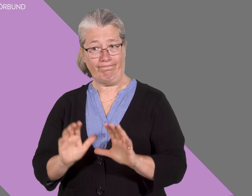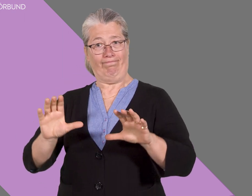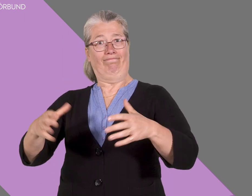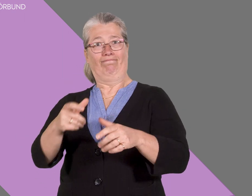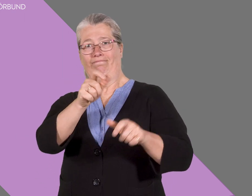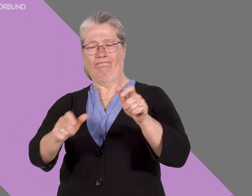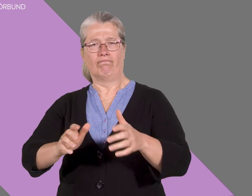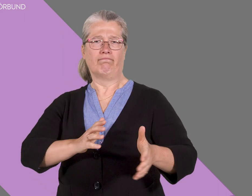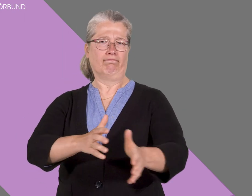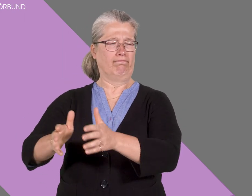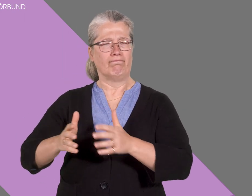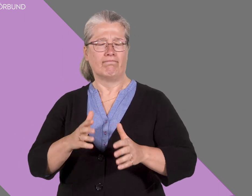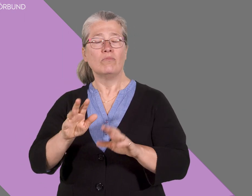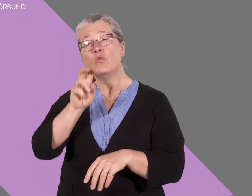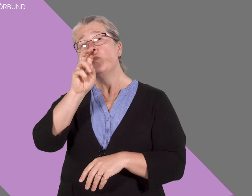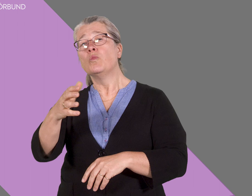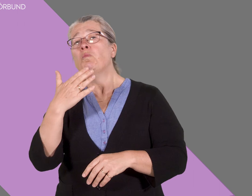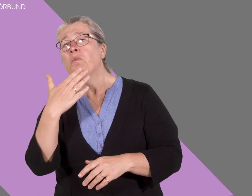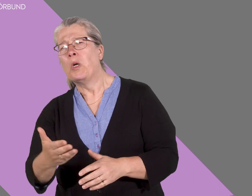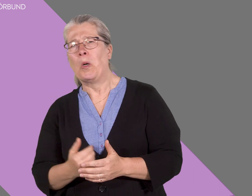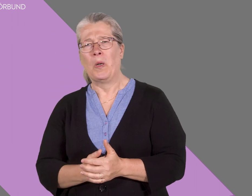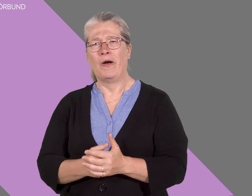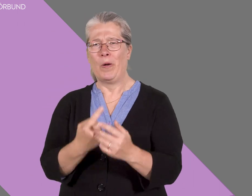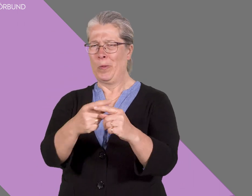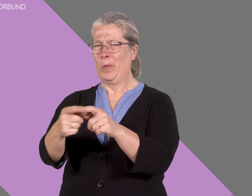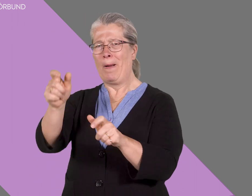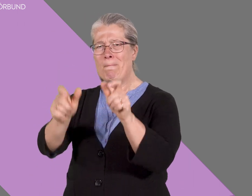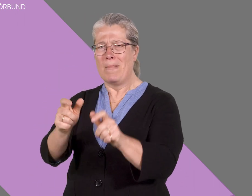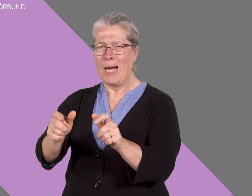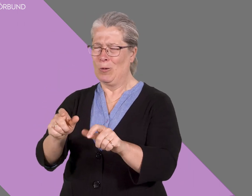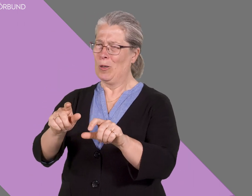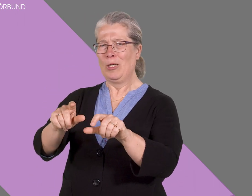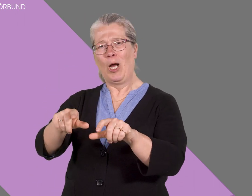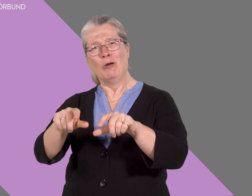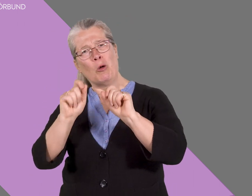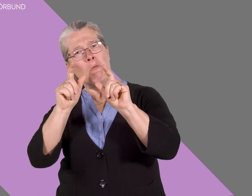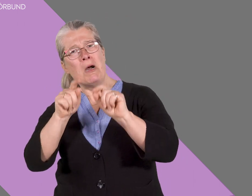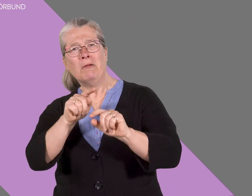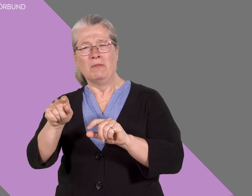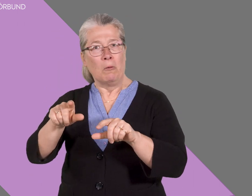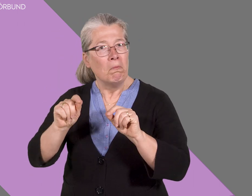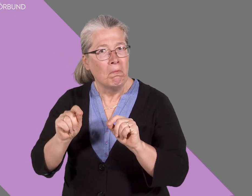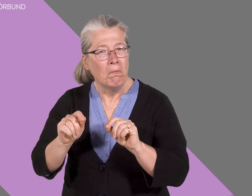Vår tecknande skara fångade mångas uppmärksamhet och vi fick -